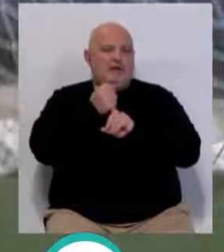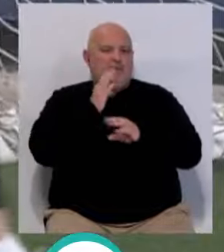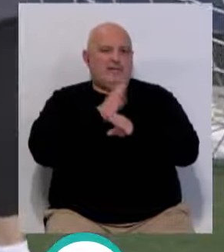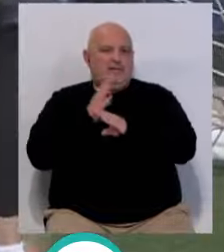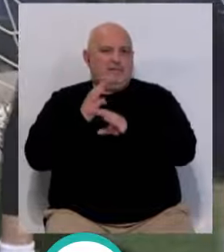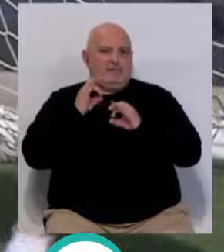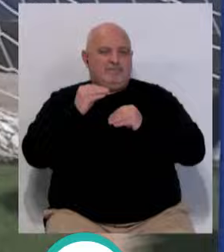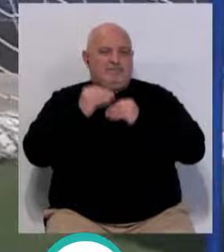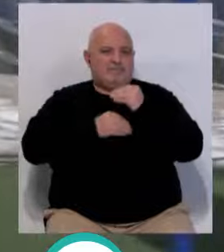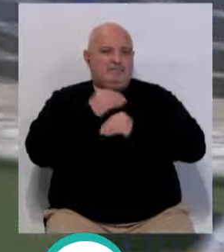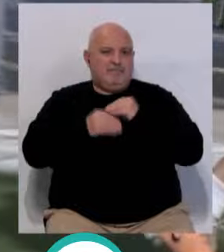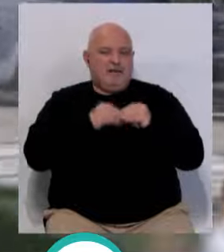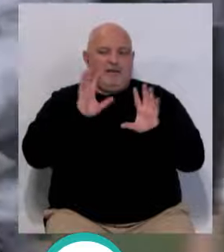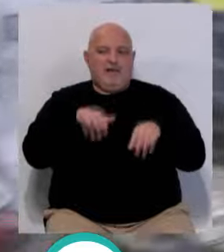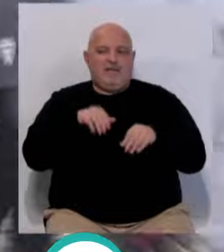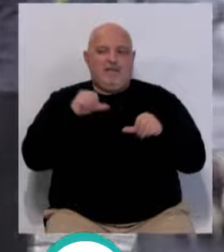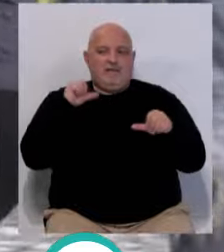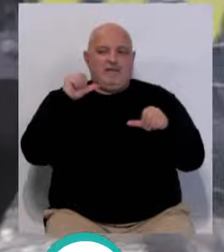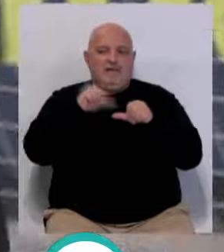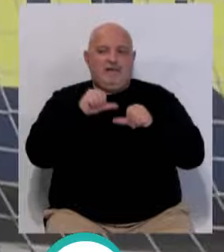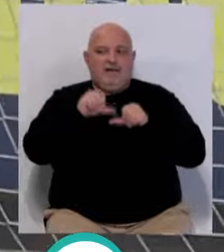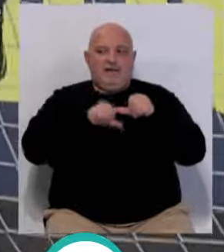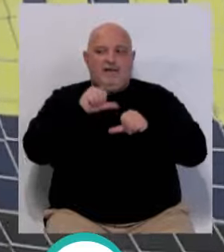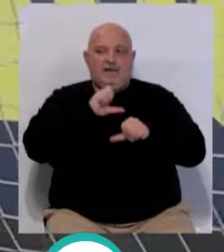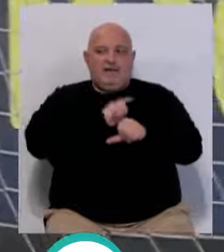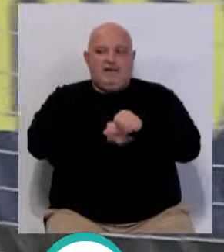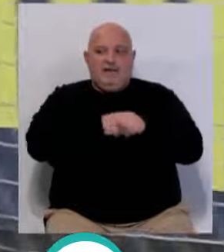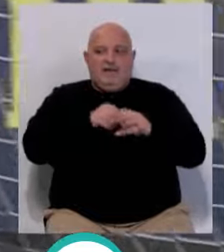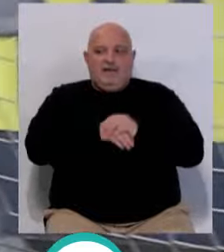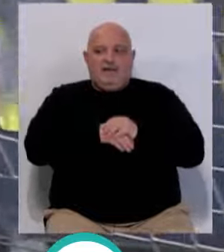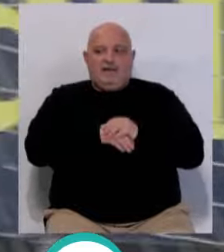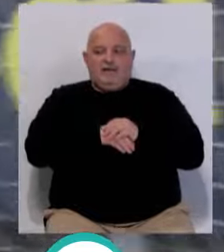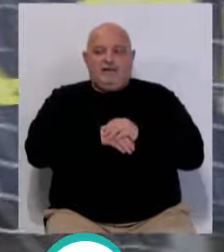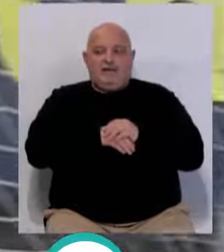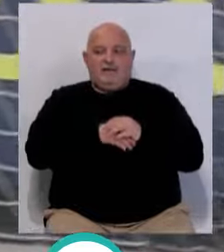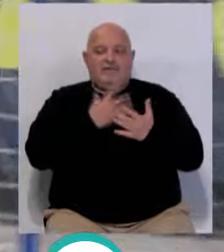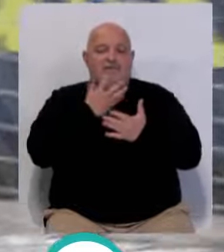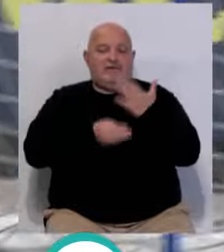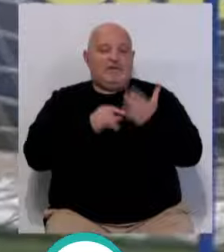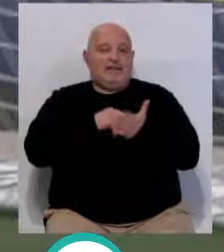que que ha conseguido el equipo cadista en la liga esports y en ese fallo técnico podemos